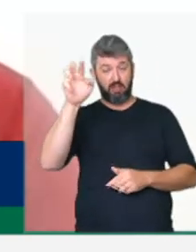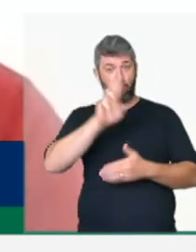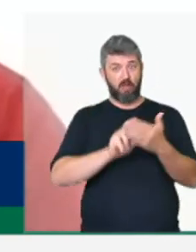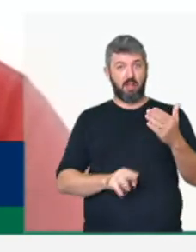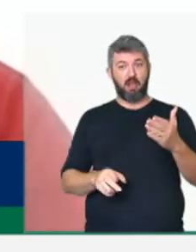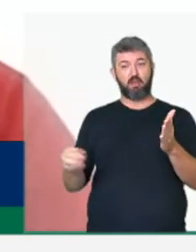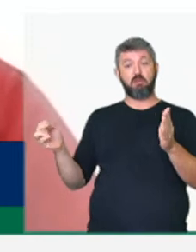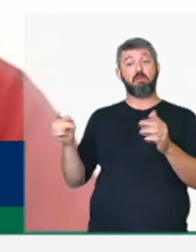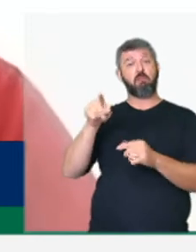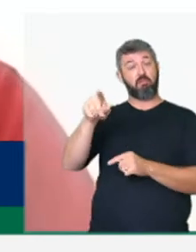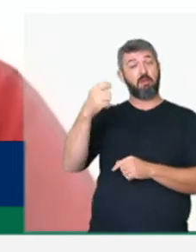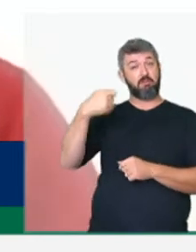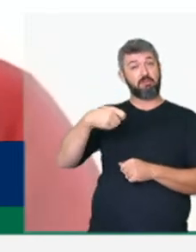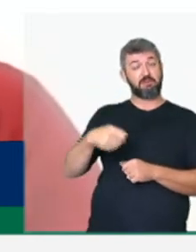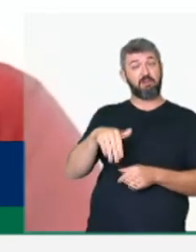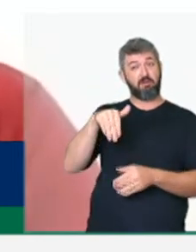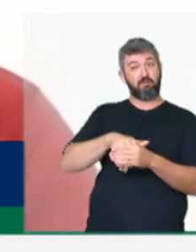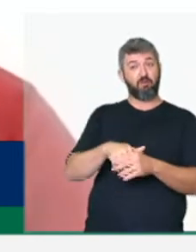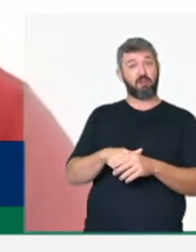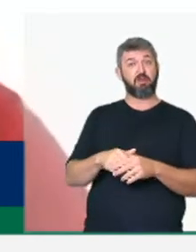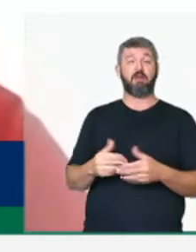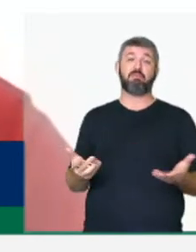FAVOR DO DESTAQUE. SERÁ SIM. PRESIDENTE, MUITO OBRIGADO. [PRESIDENTE]: COMO